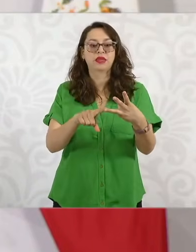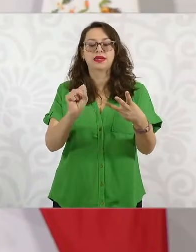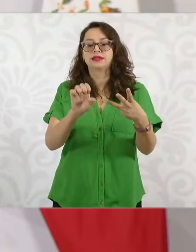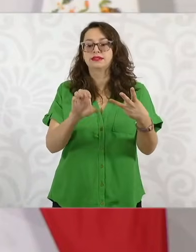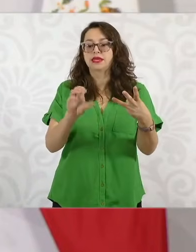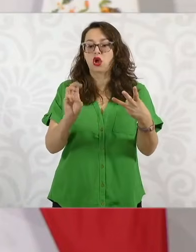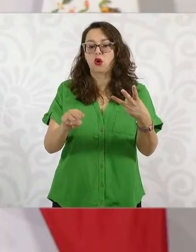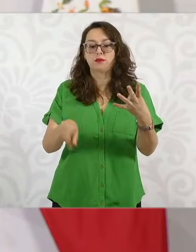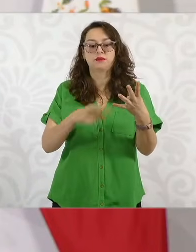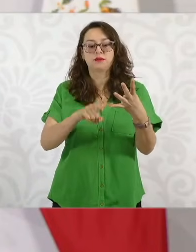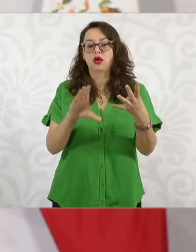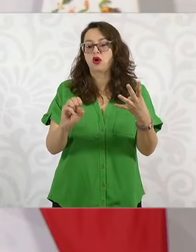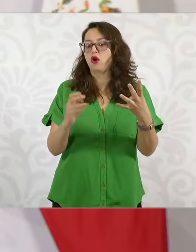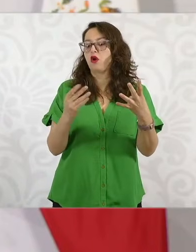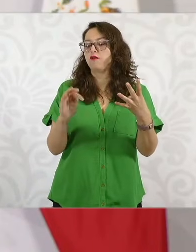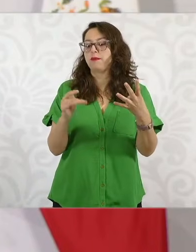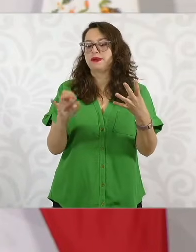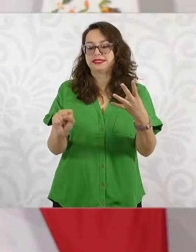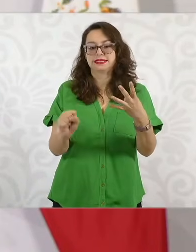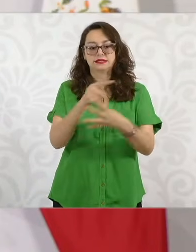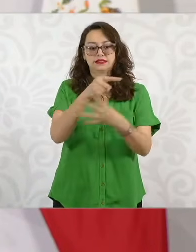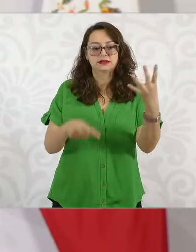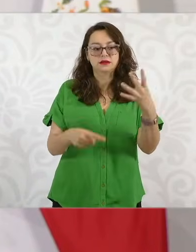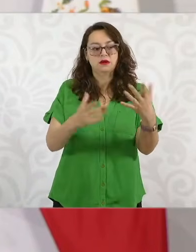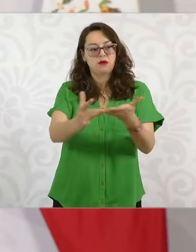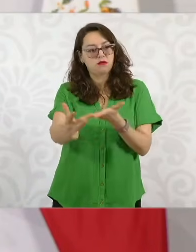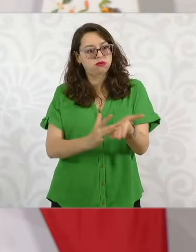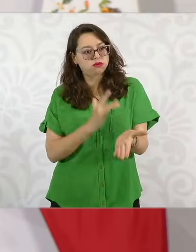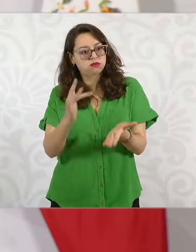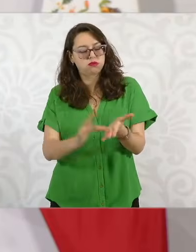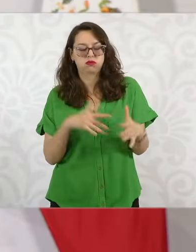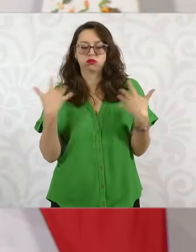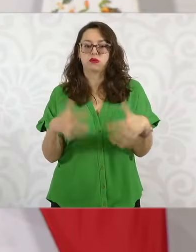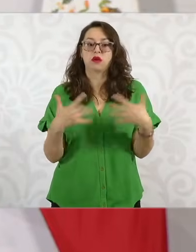y Cofepriz. Estas instituciones que han sido fundamentales para que el proyecto de inversión